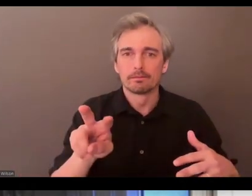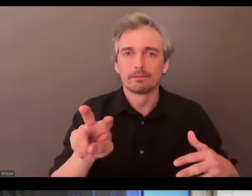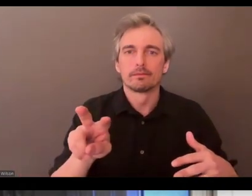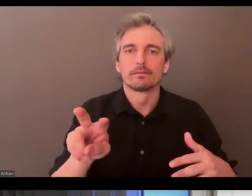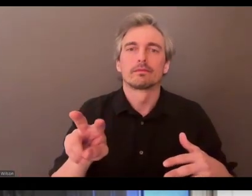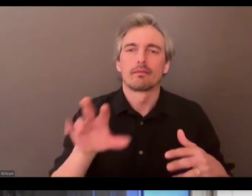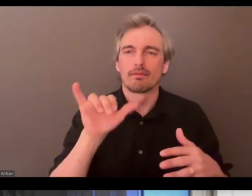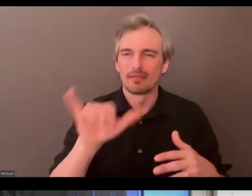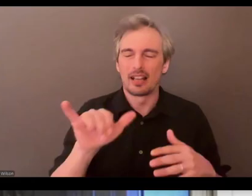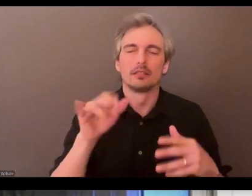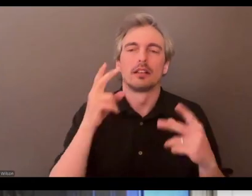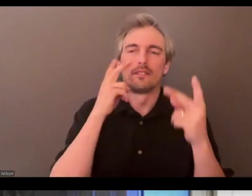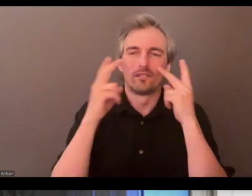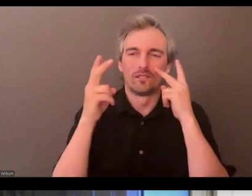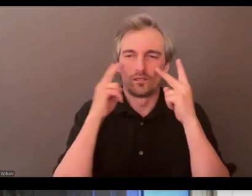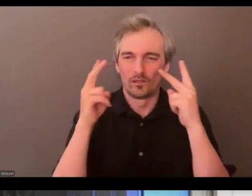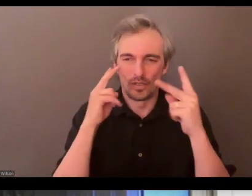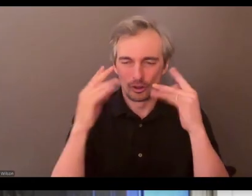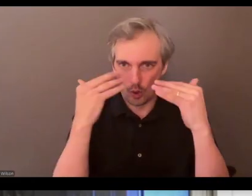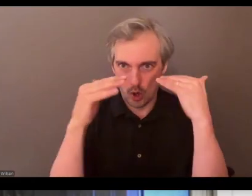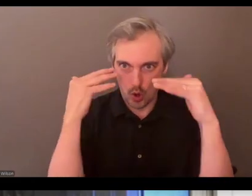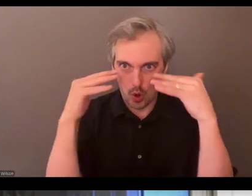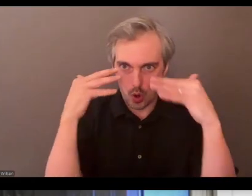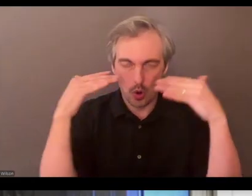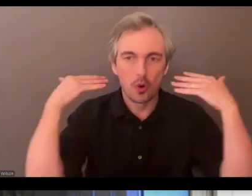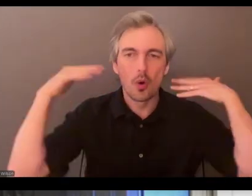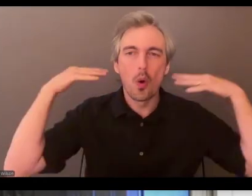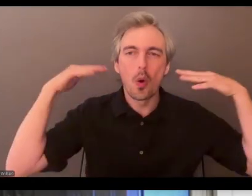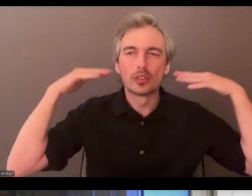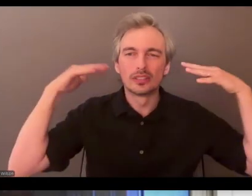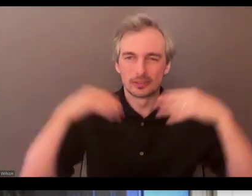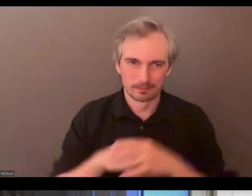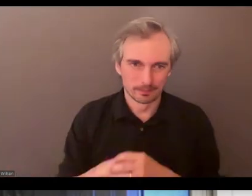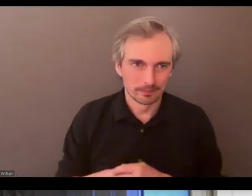専門用語や頭字語は、共有理解ではなく孤立を生み出します。